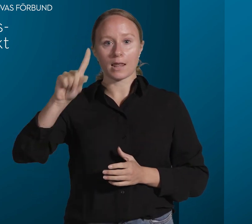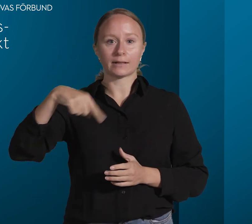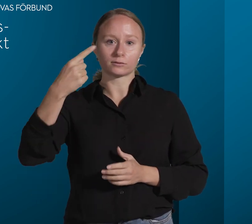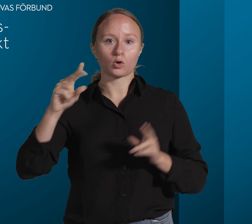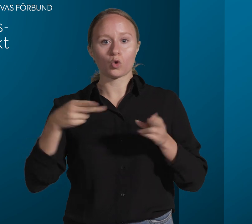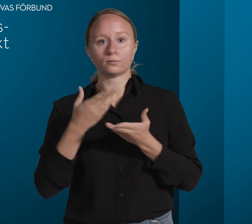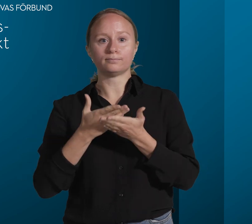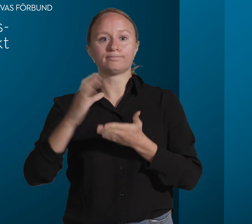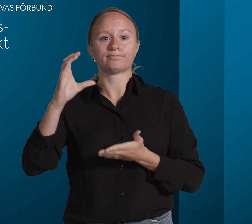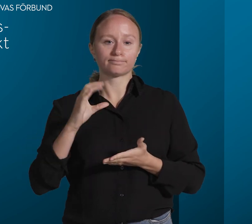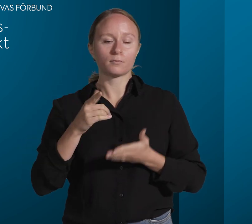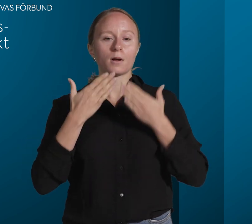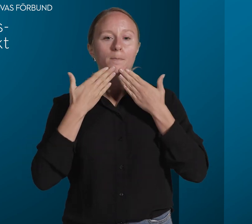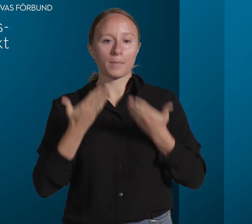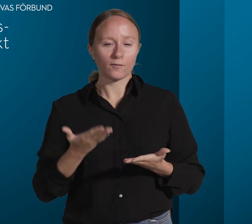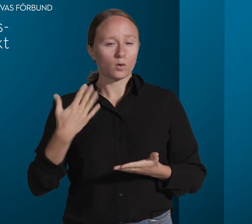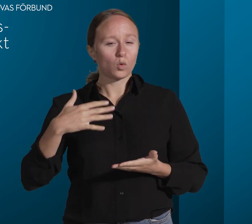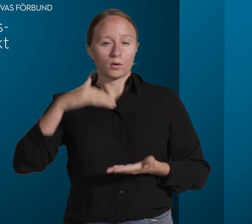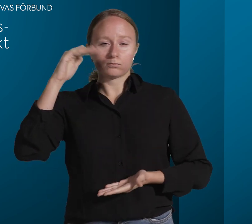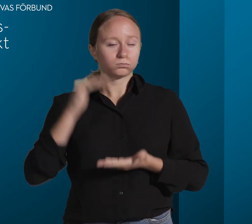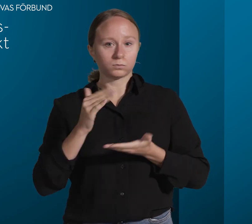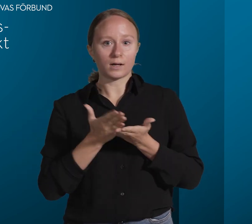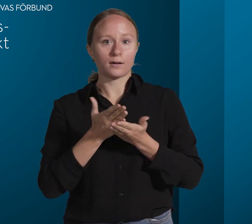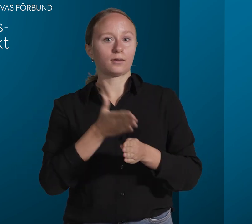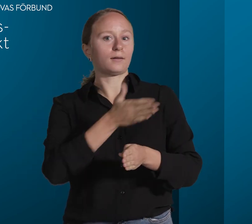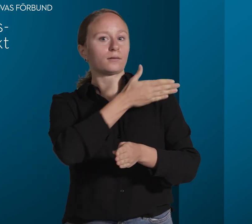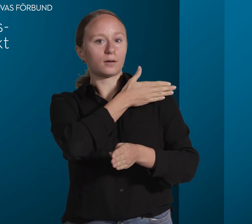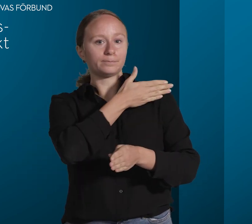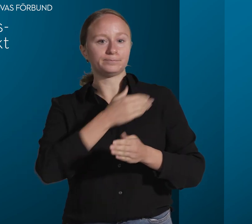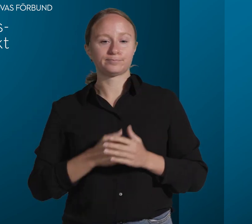Nästa år kommer betydligt färre nya understöd att beviljas än tidigare.